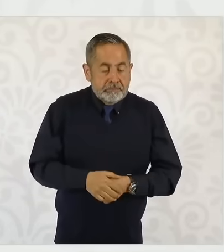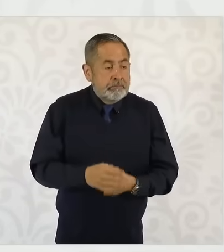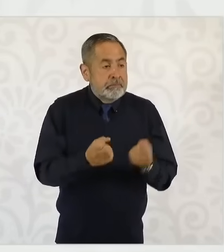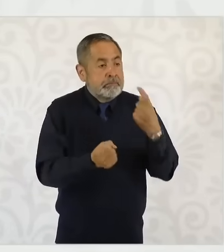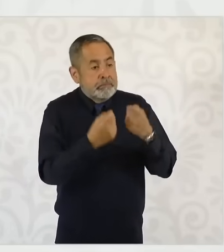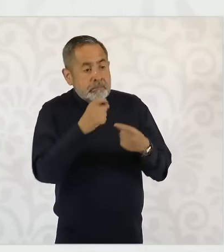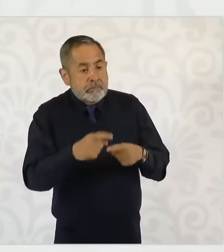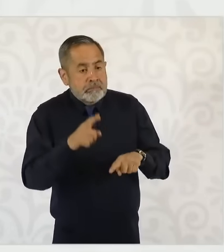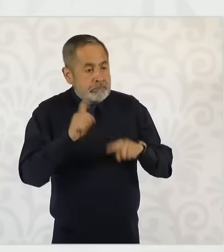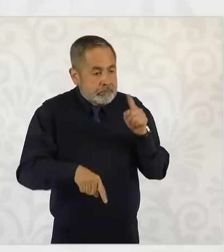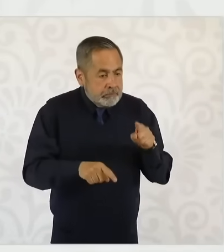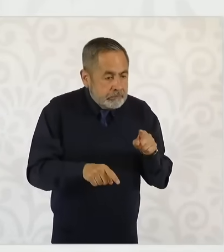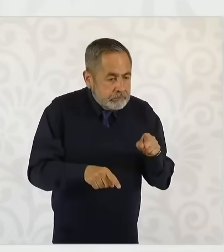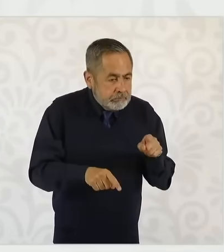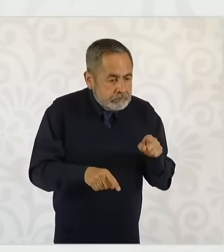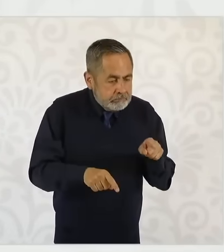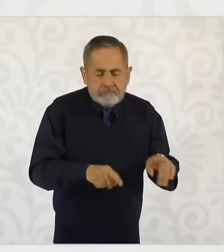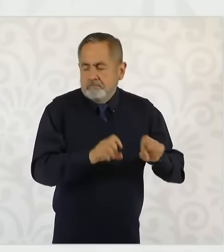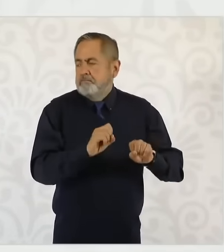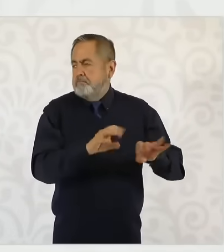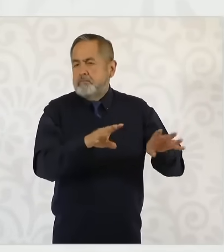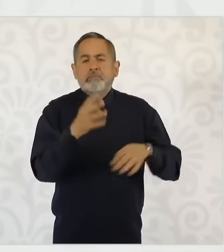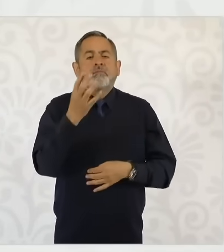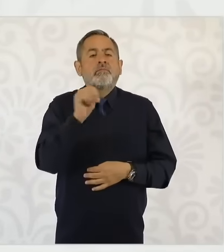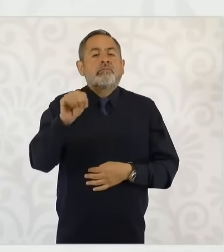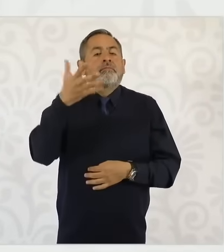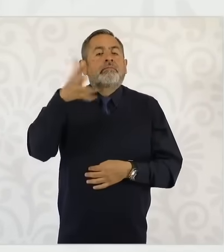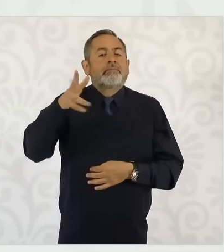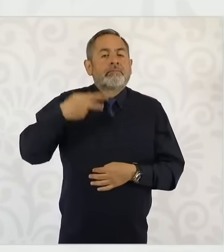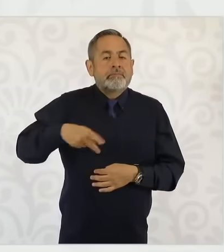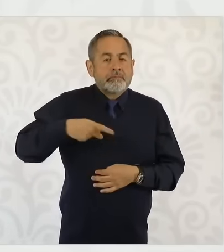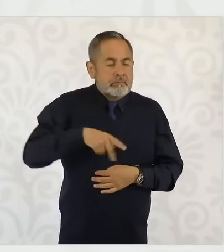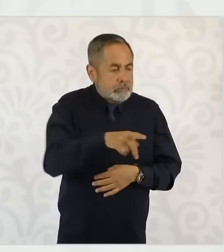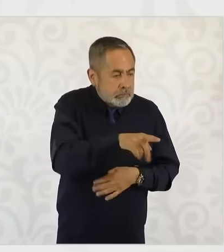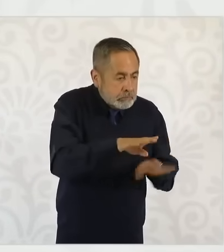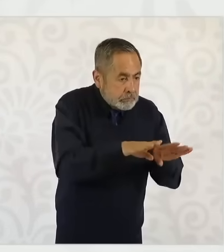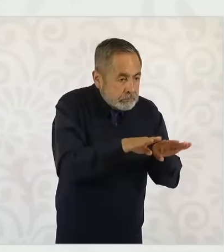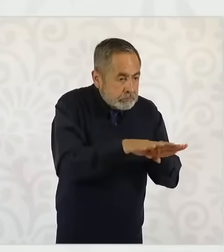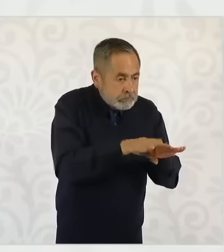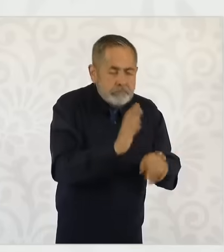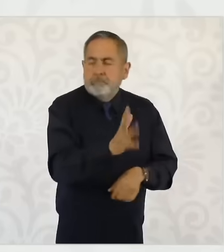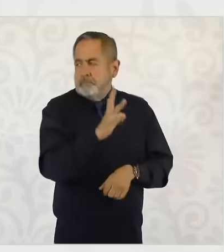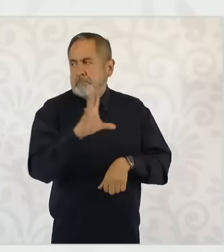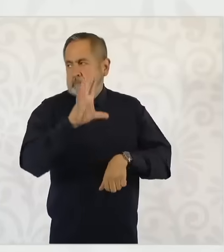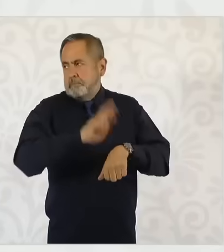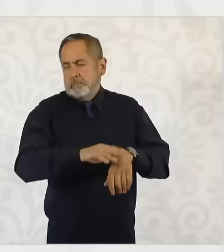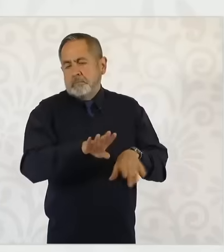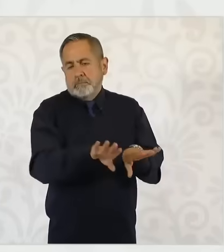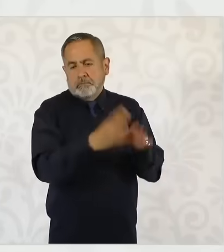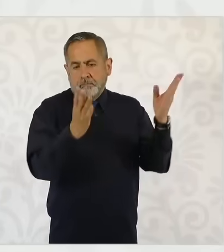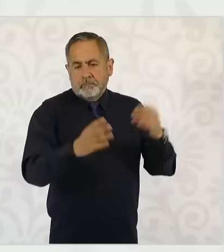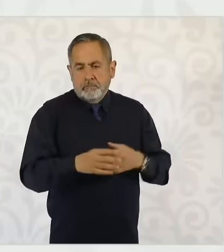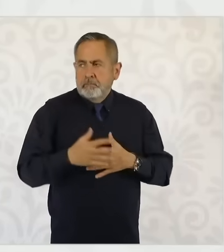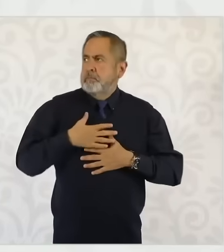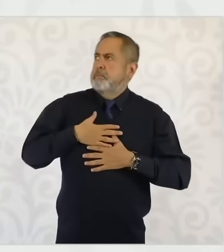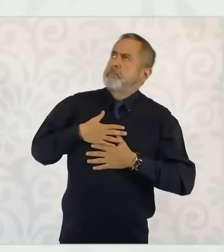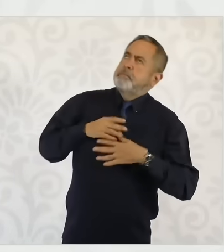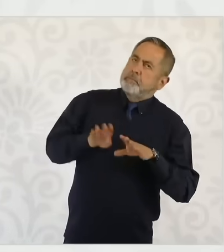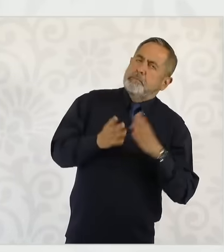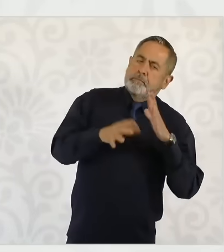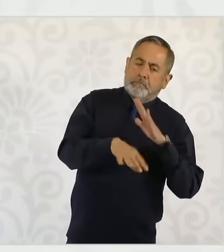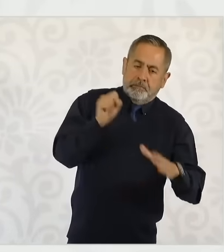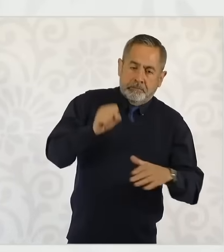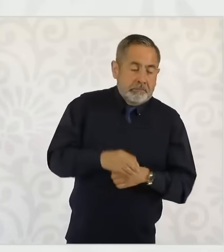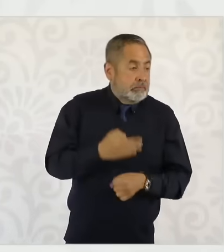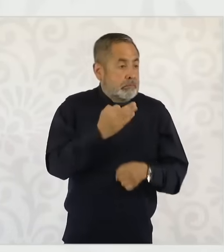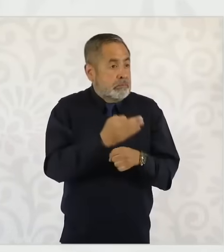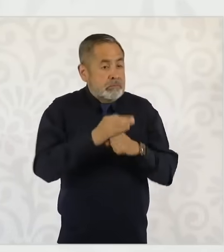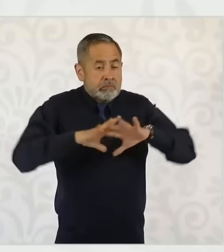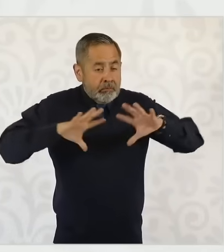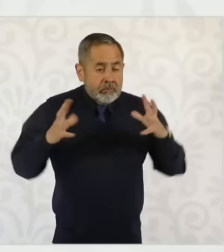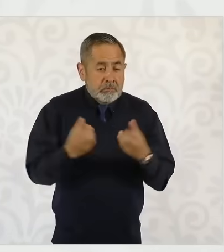910 personas físicas 360 morales actualmente se encuentra en la lista casi 5000 personas físicas